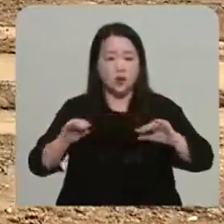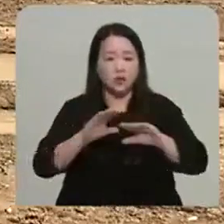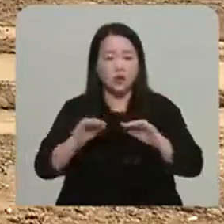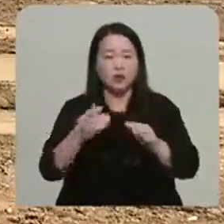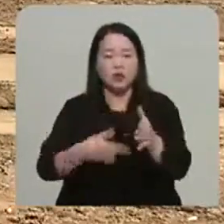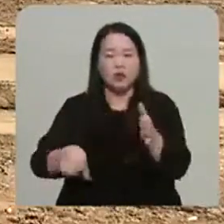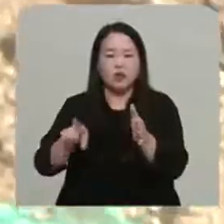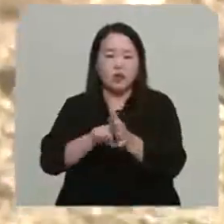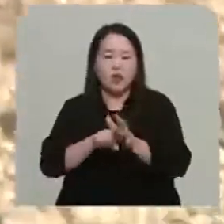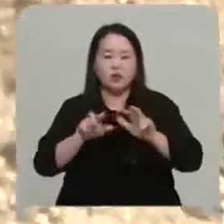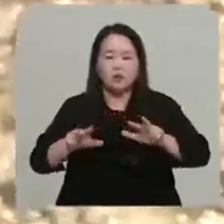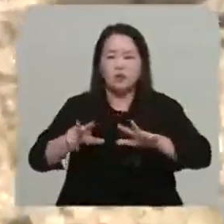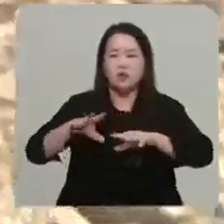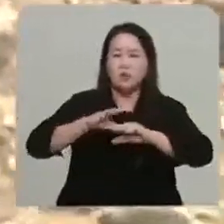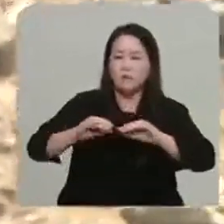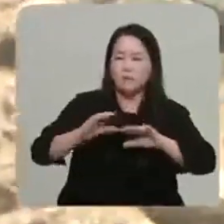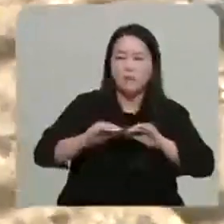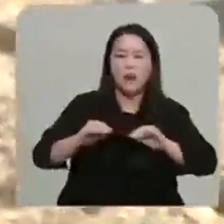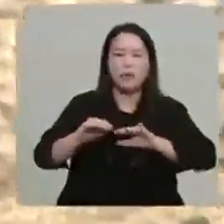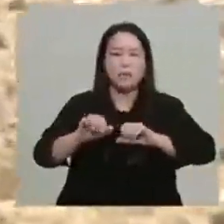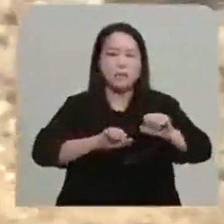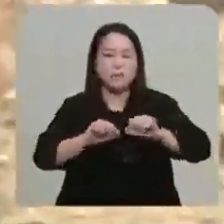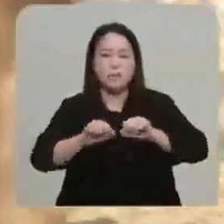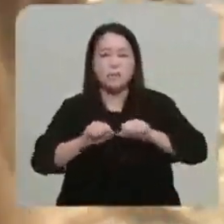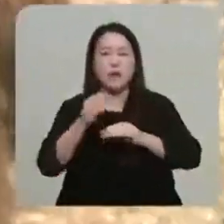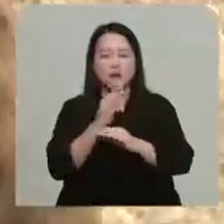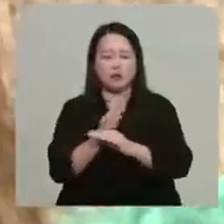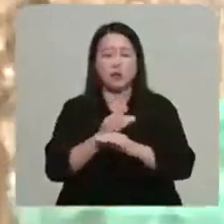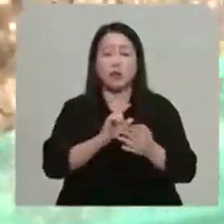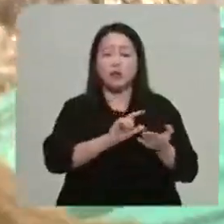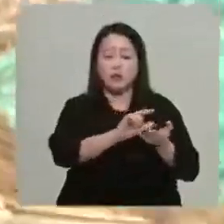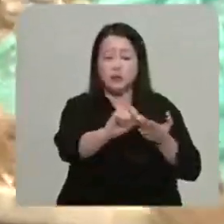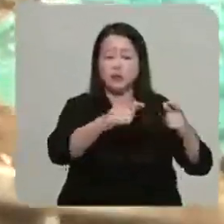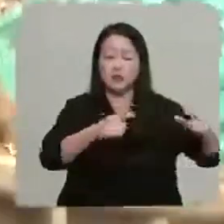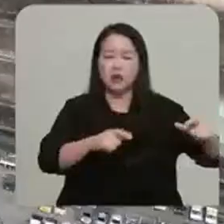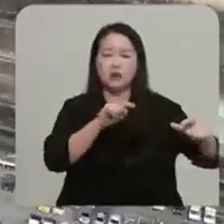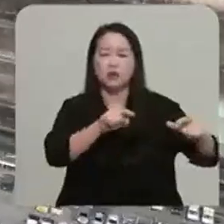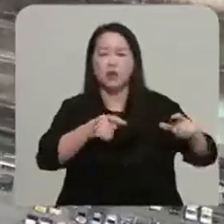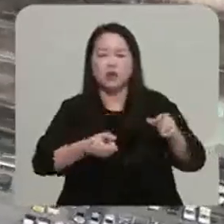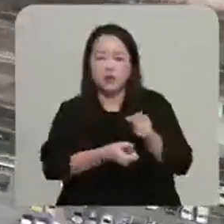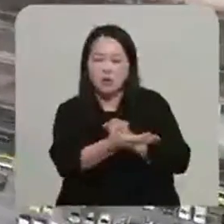있는 가운데 지역에서도 영향을 최소화하기 위한 대응이 필요해 보입니다.